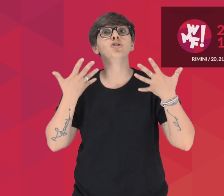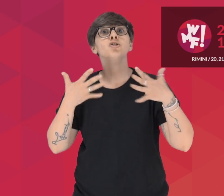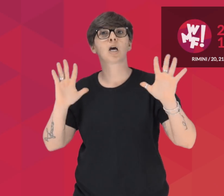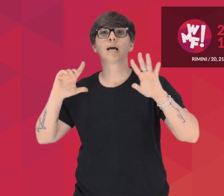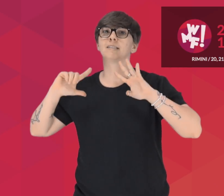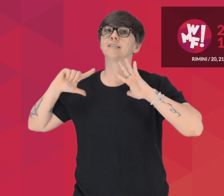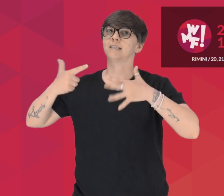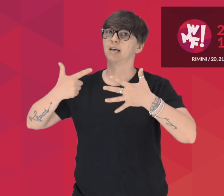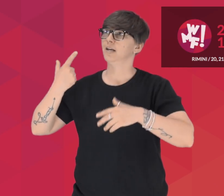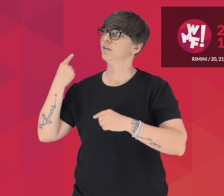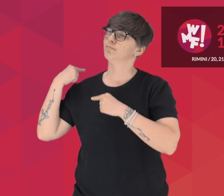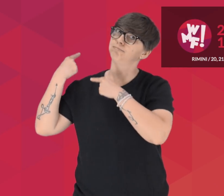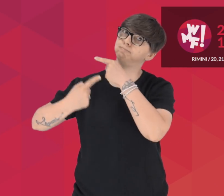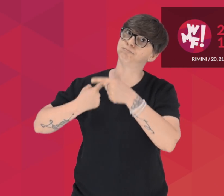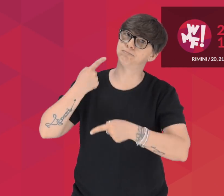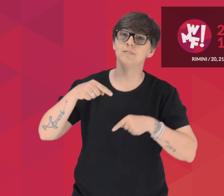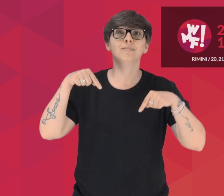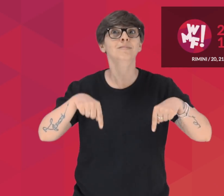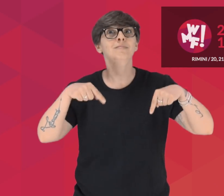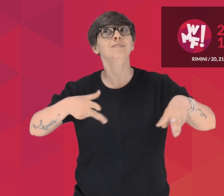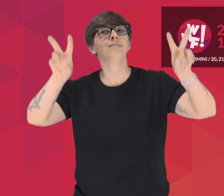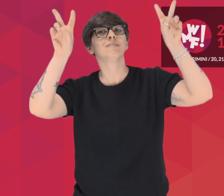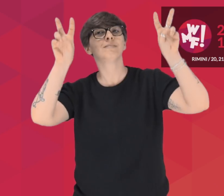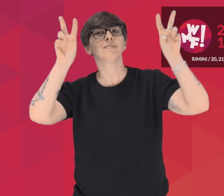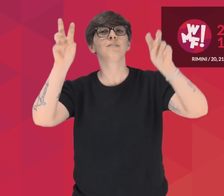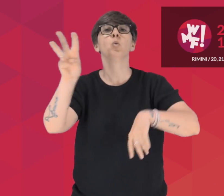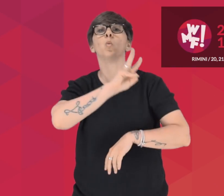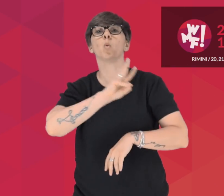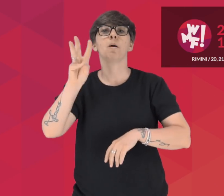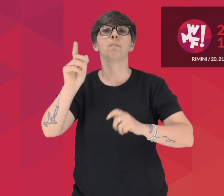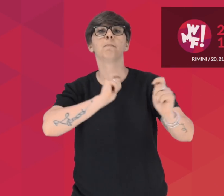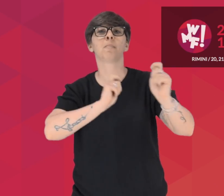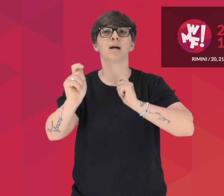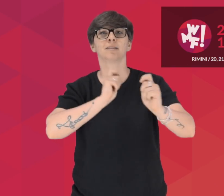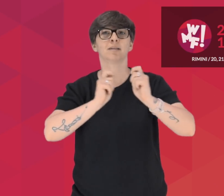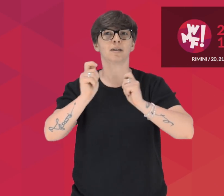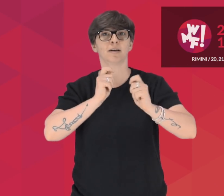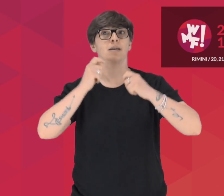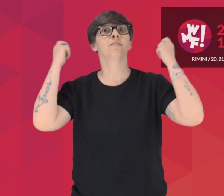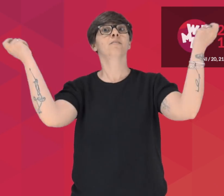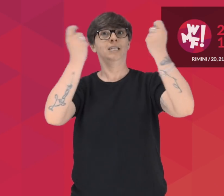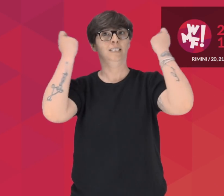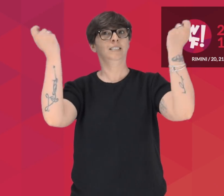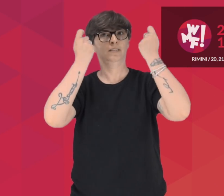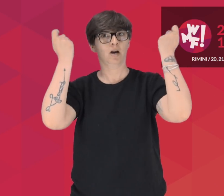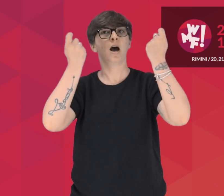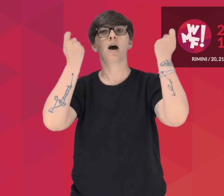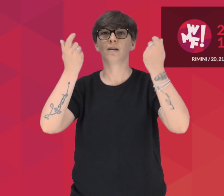Si tratta della settima edizione del Web Marketing Festival